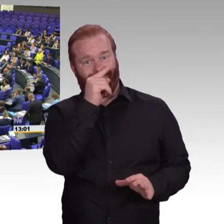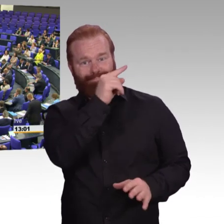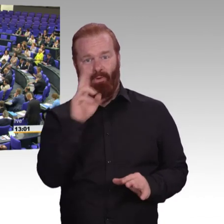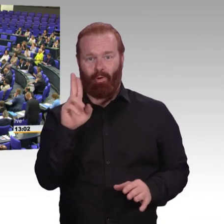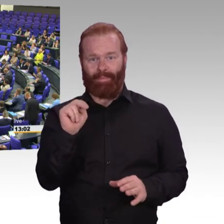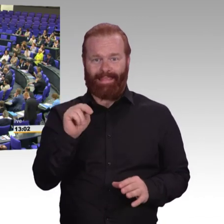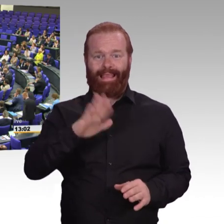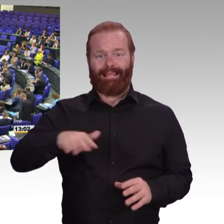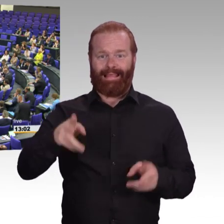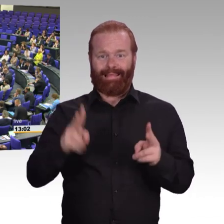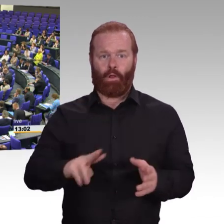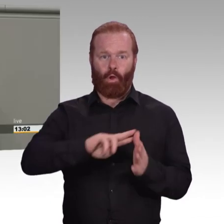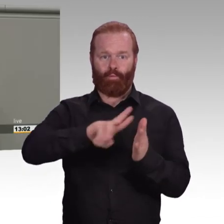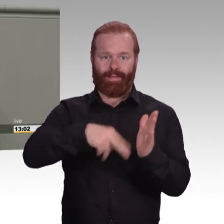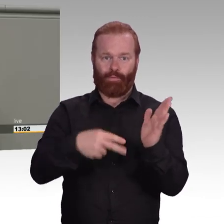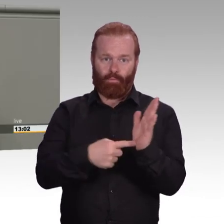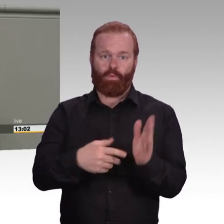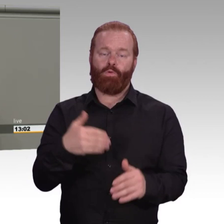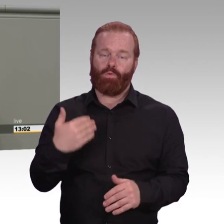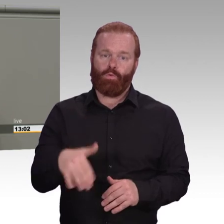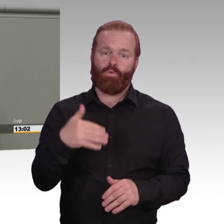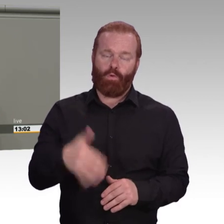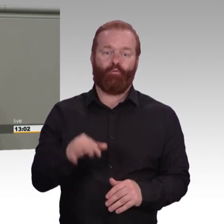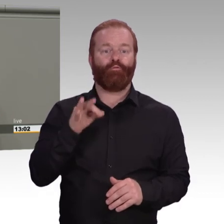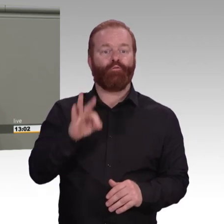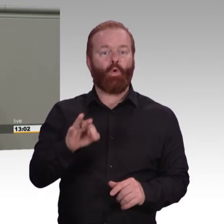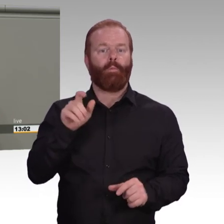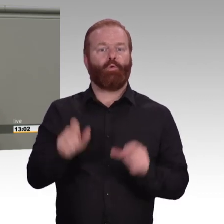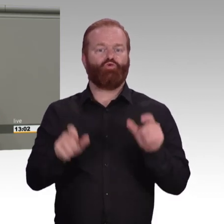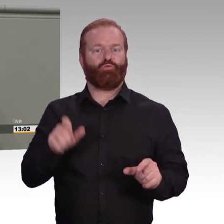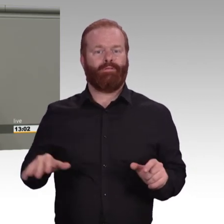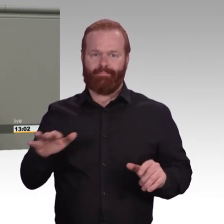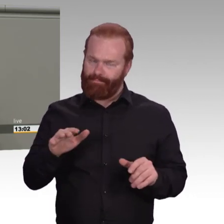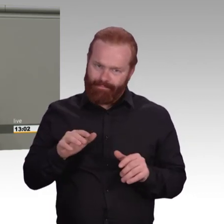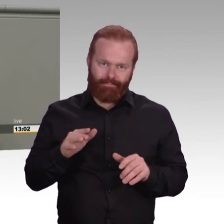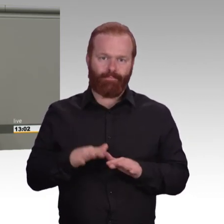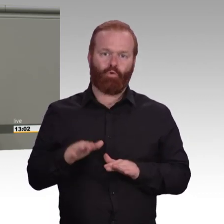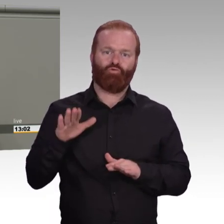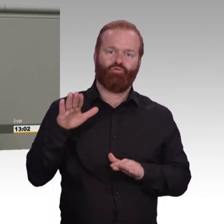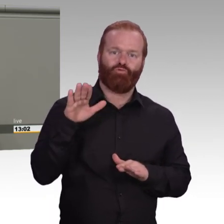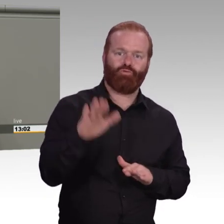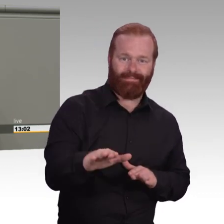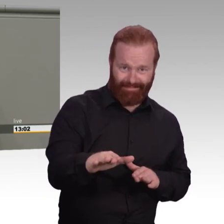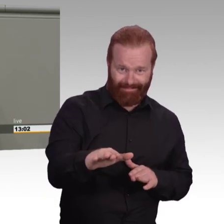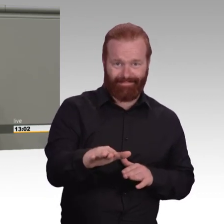Die Kinderrechtskonvention konkretisiert die allgemeinen Menschenrechte für die besondere Gruppe der Kinder und Jugendlichen.